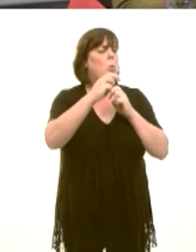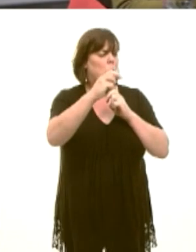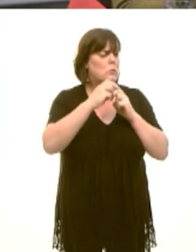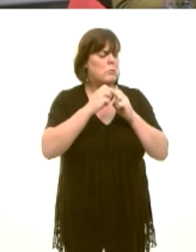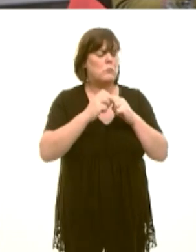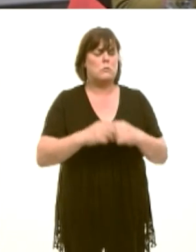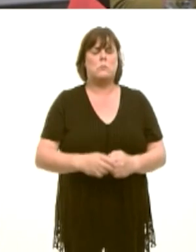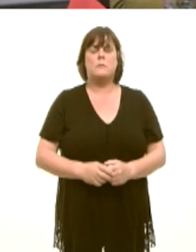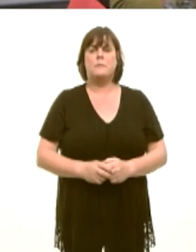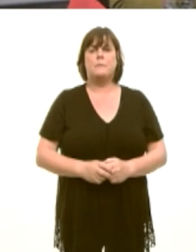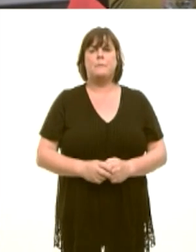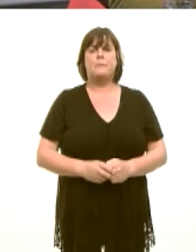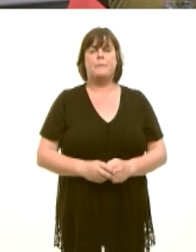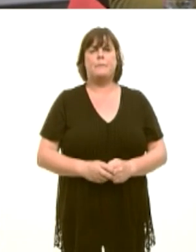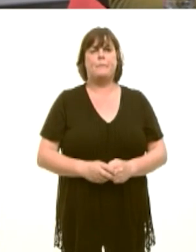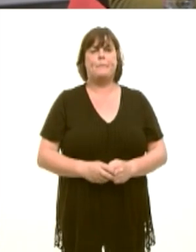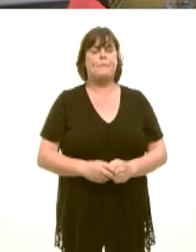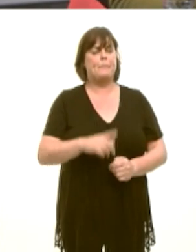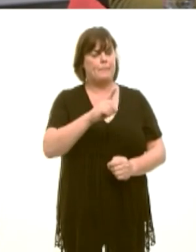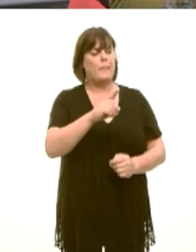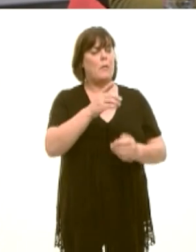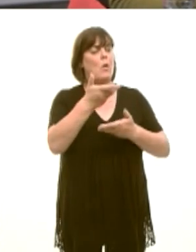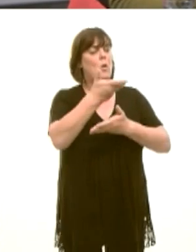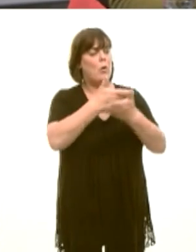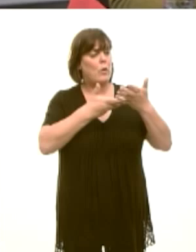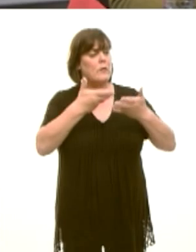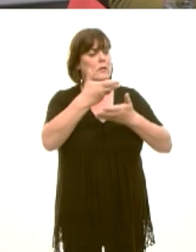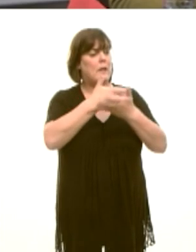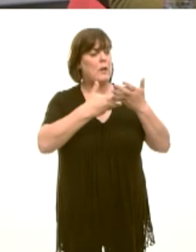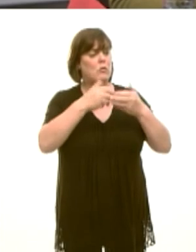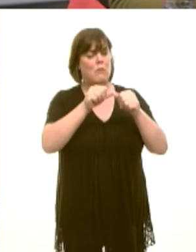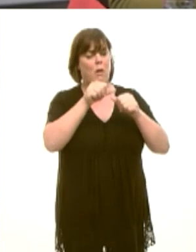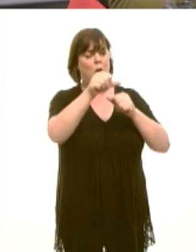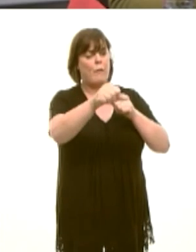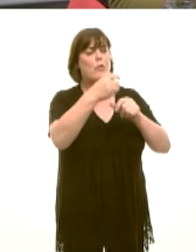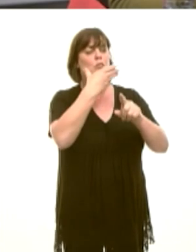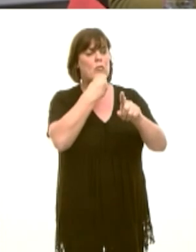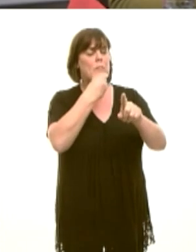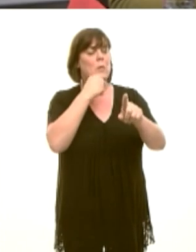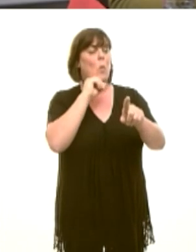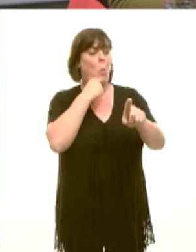cael ei ystyried fel rhan oír datblygiad hwnnw. A gaf i ddweud y bydd ymgynghoriadauín